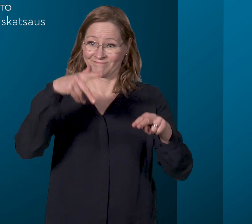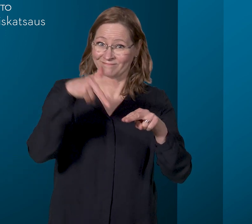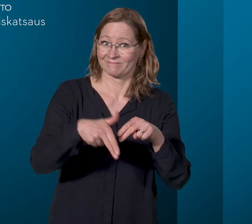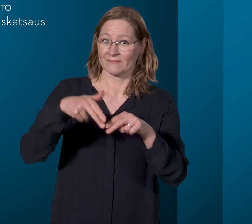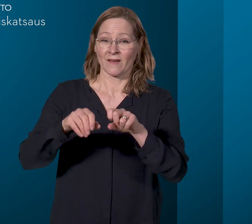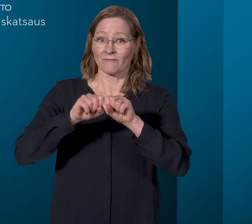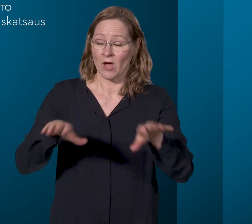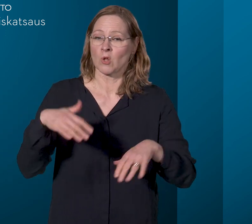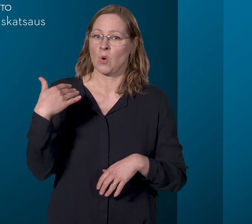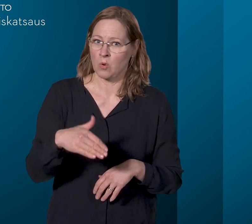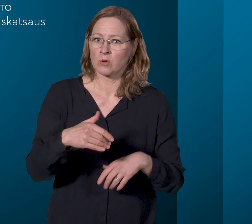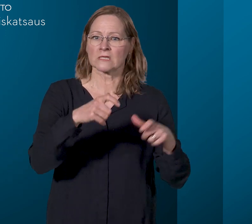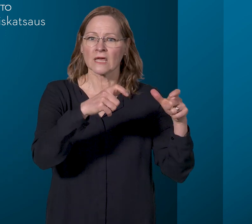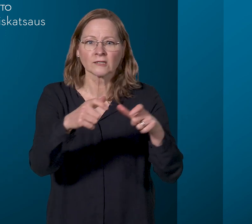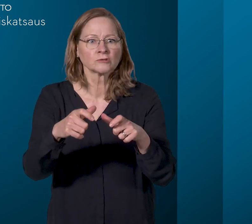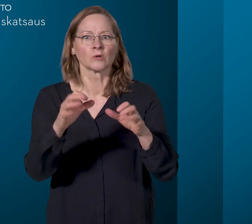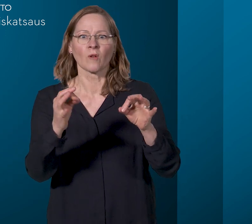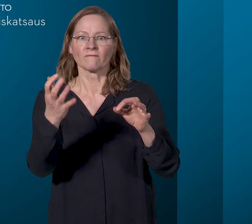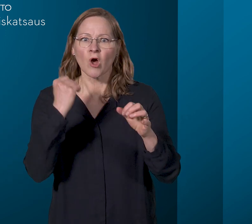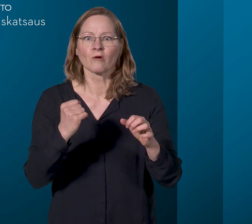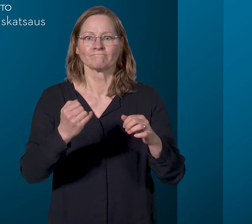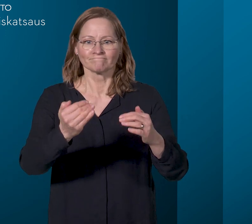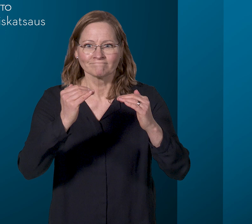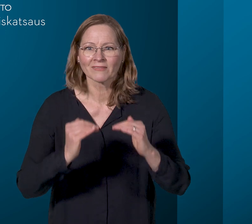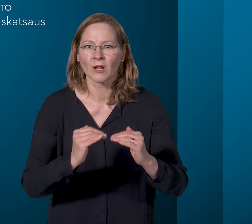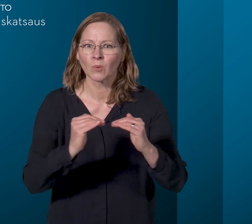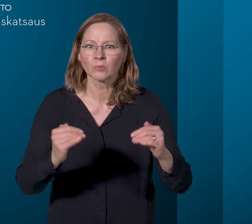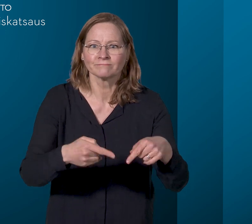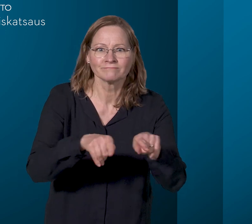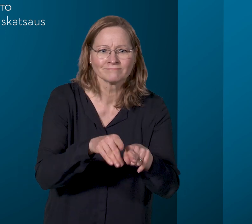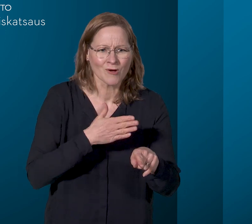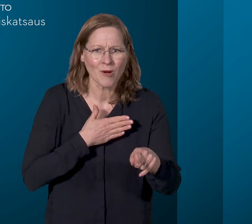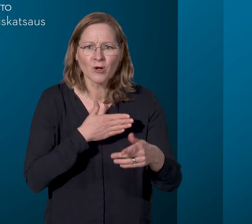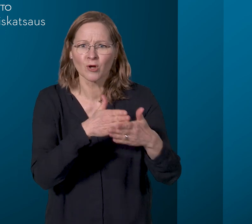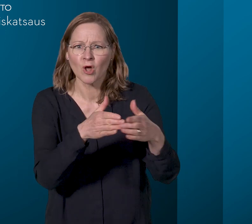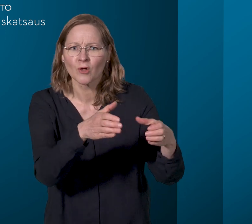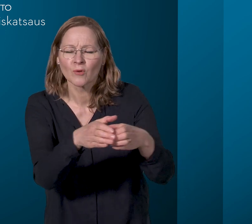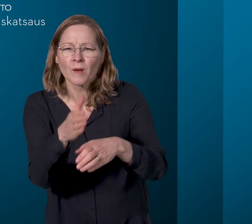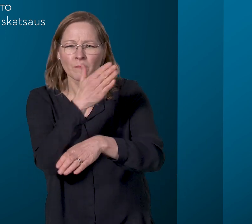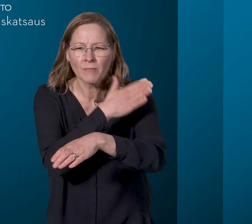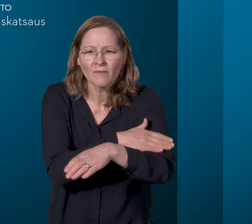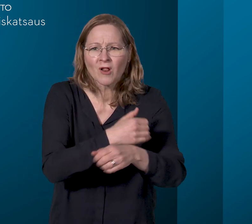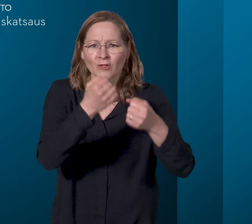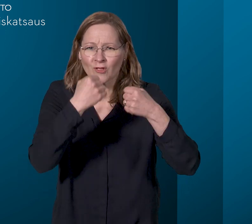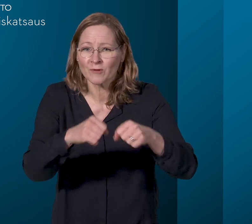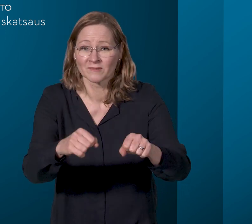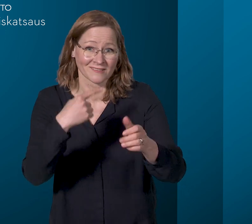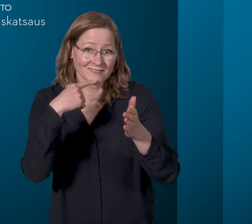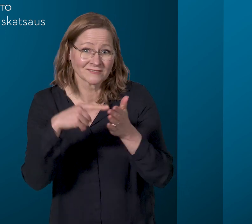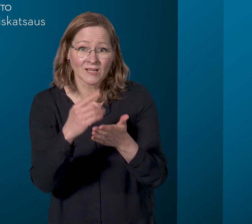Leikkaukset vaikuttavat oleellisesti järjestöjen kykyyn toteuttaa - matalan kynnyksen palveluja ja toimintaa omille kohderyhmilleen, -